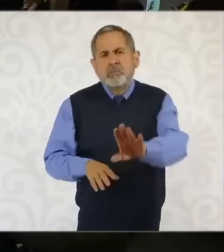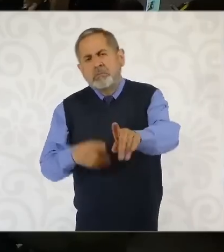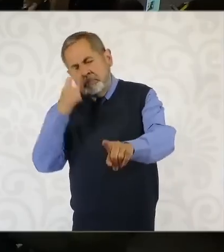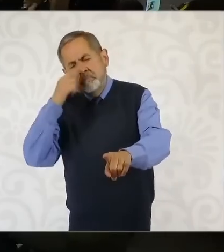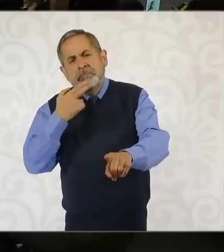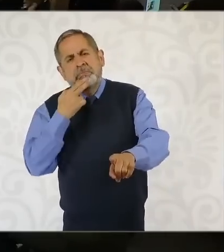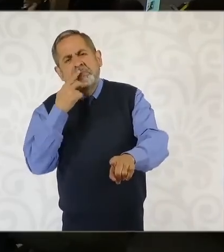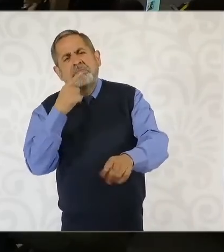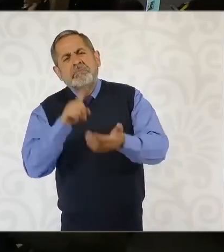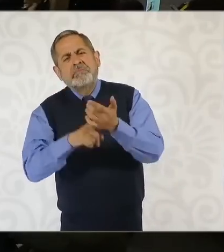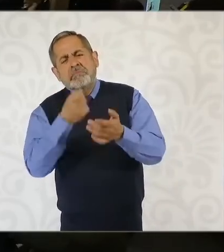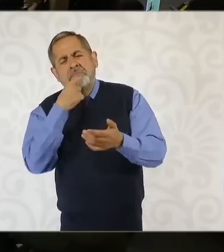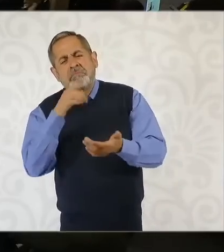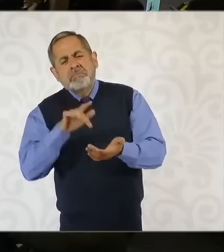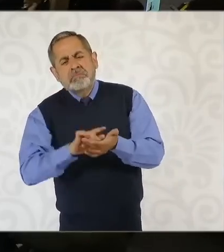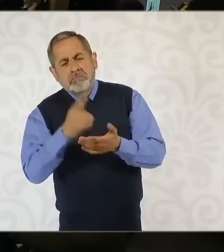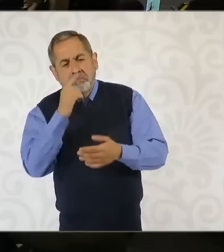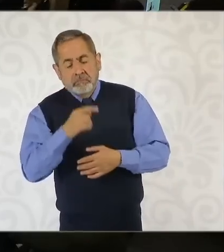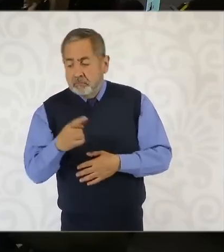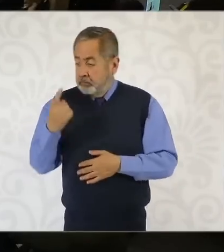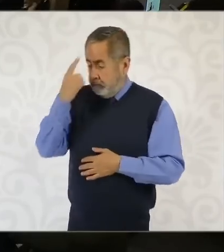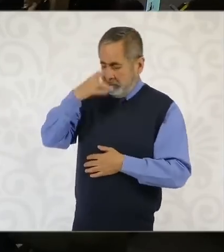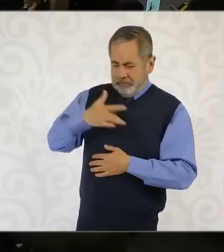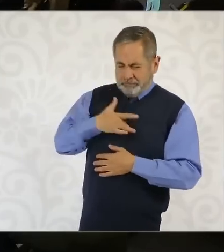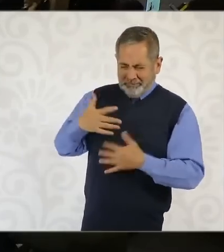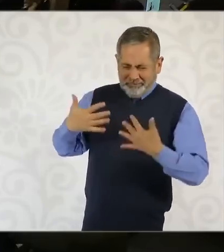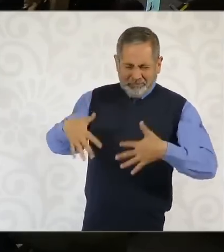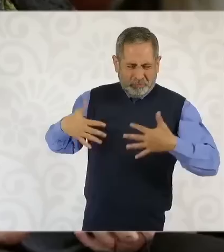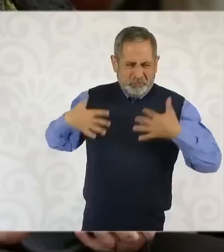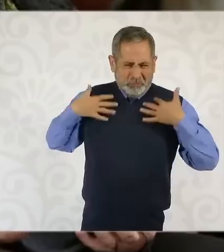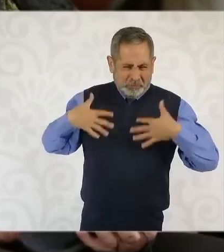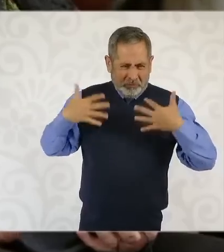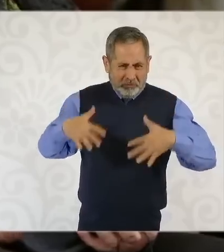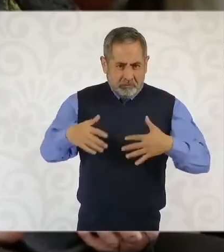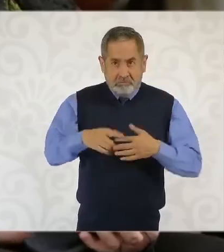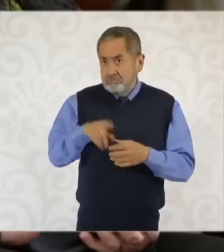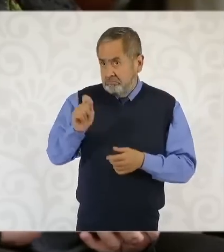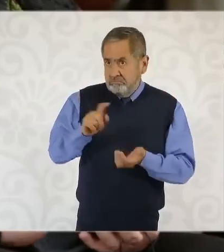dolor para el dolor medicamento para el dolor que empezaron a comercializar Sencillamente en